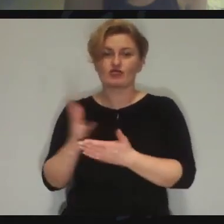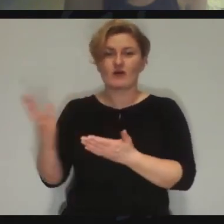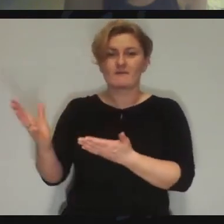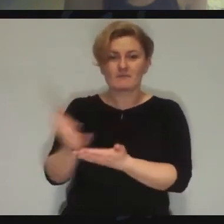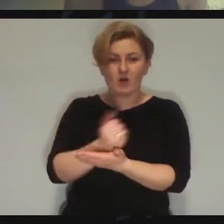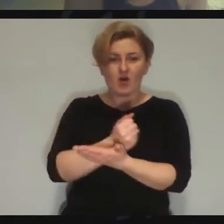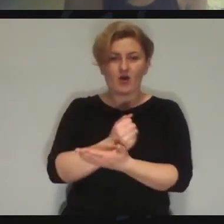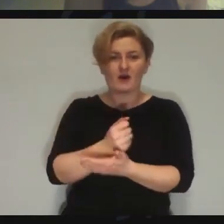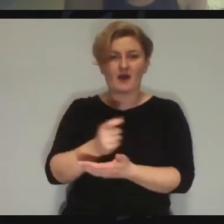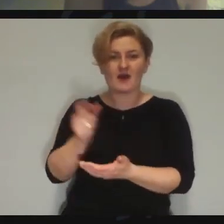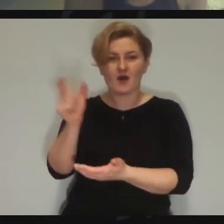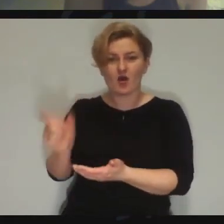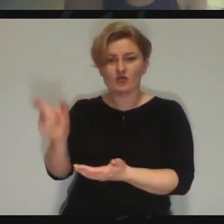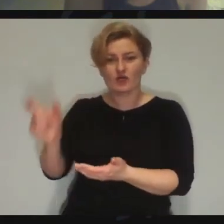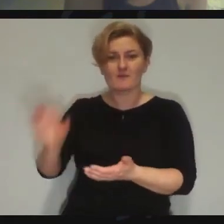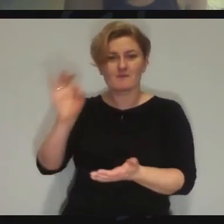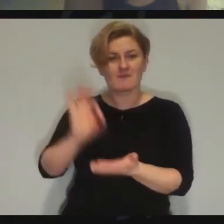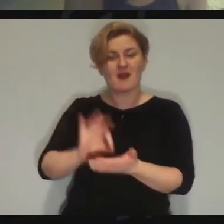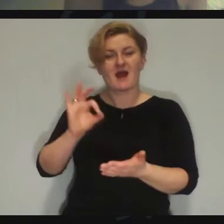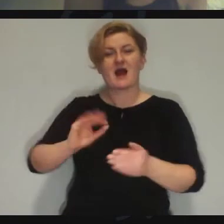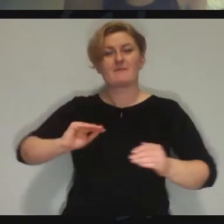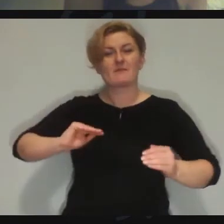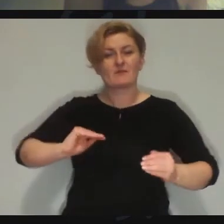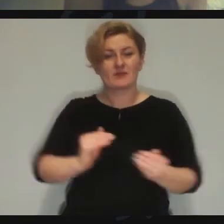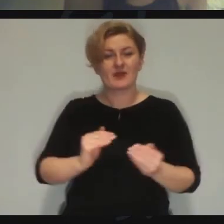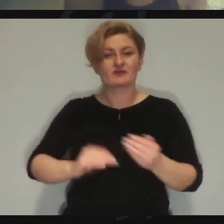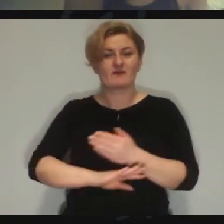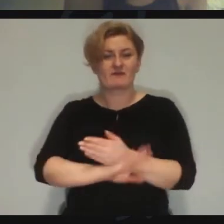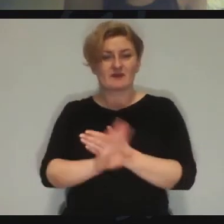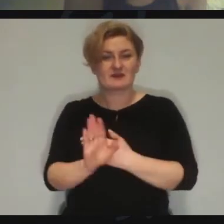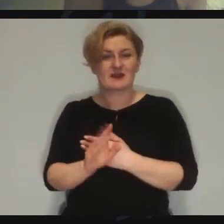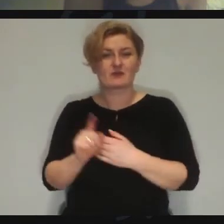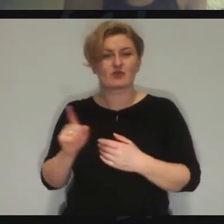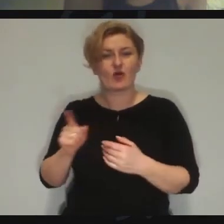a raczej takie mniejsze występy są miejscem do odkrywania siebie,